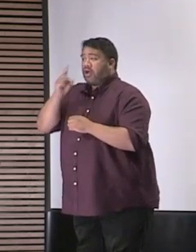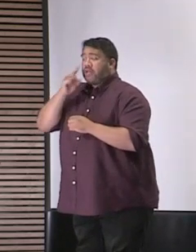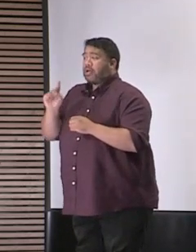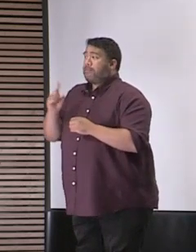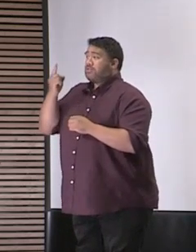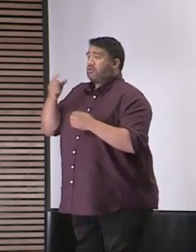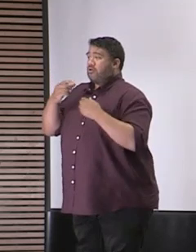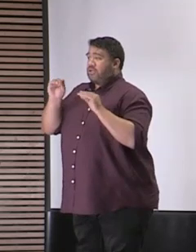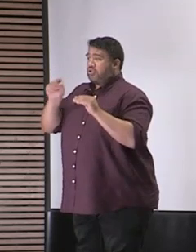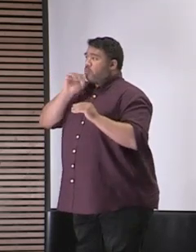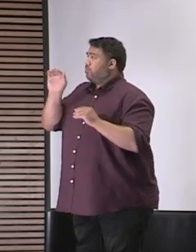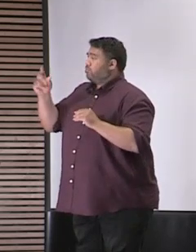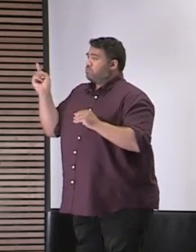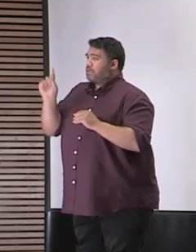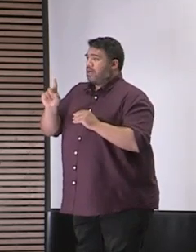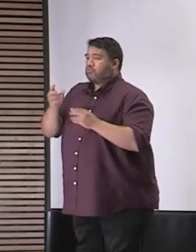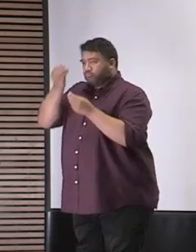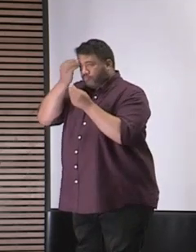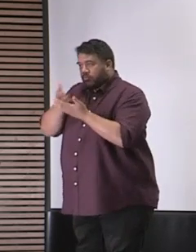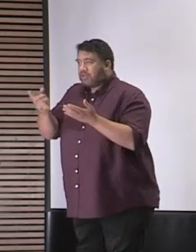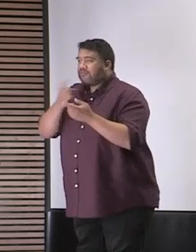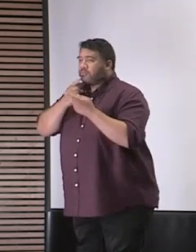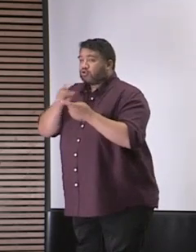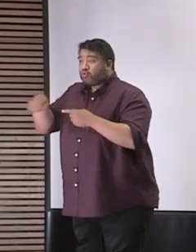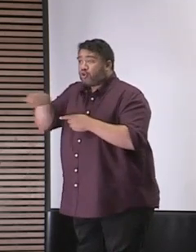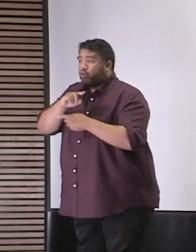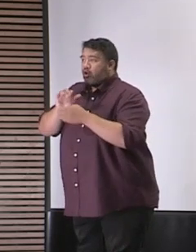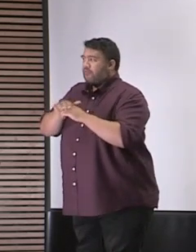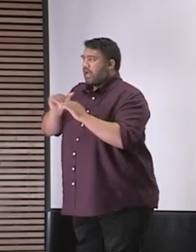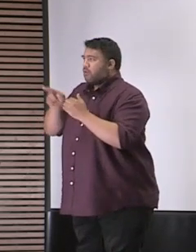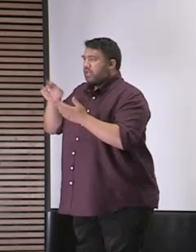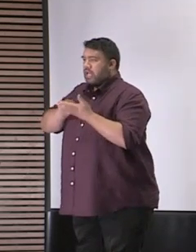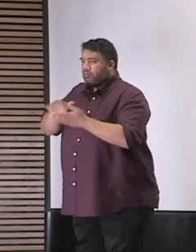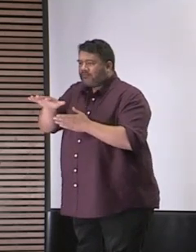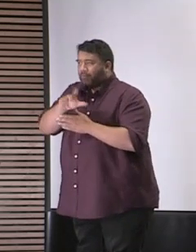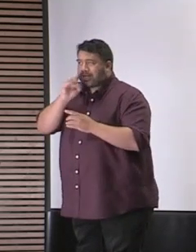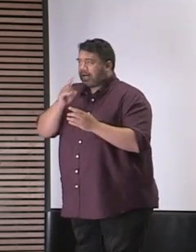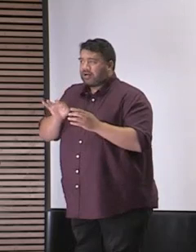que hay algunos preocupaciones por nuestros preescolares no